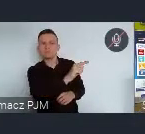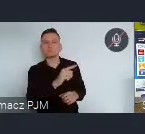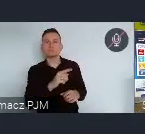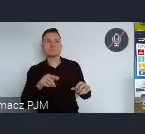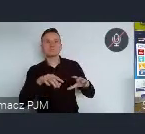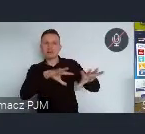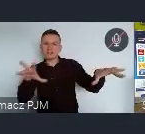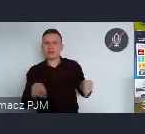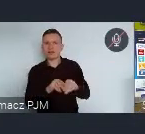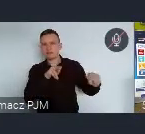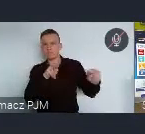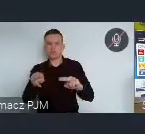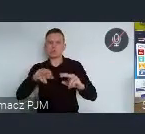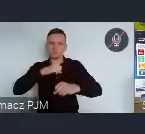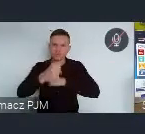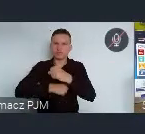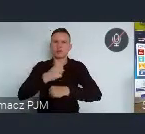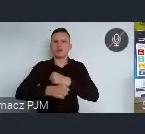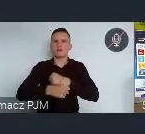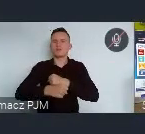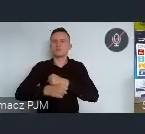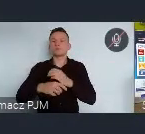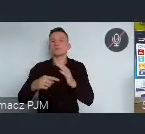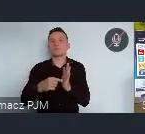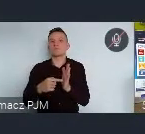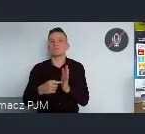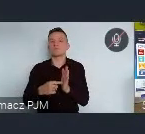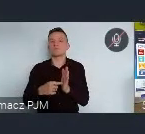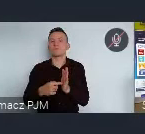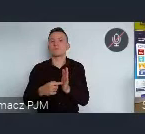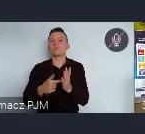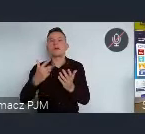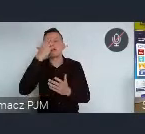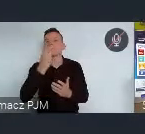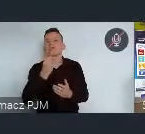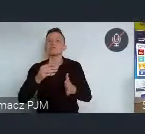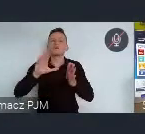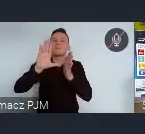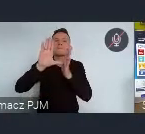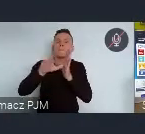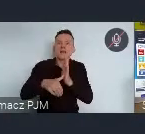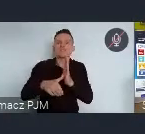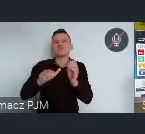jak będzie wyglądać nasza miejscowość czy nasze regiony.